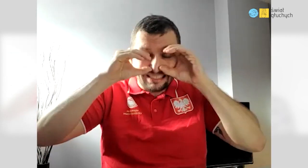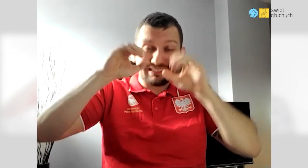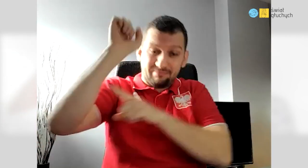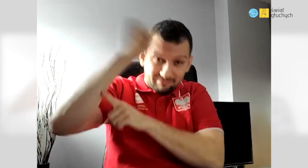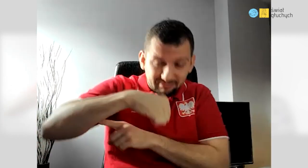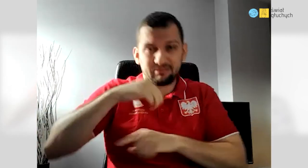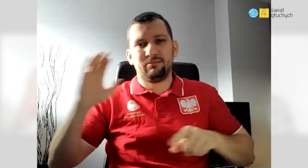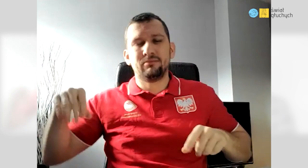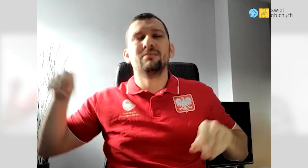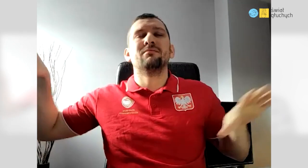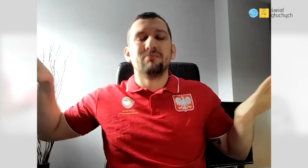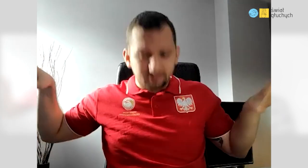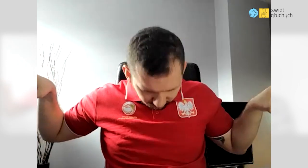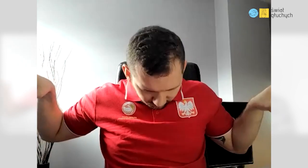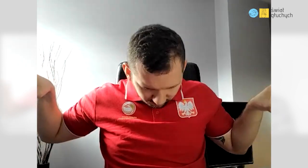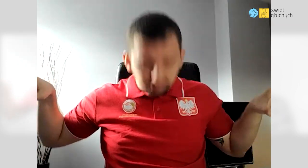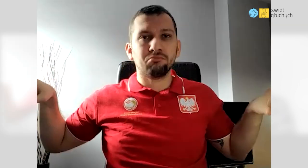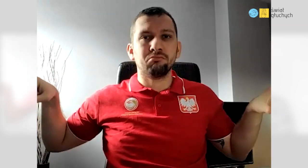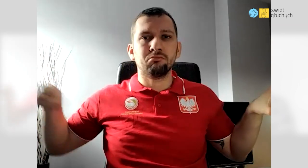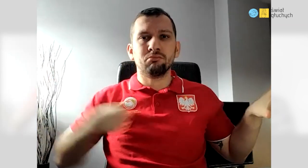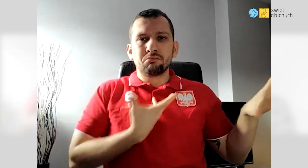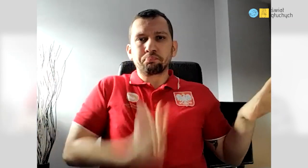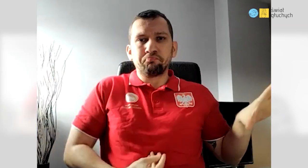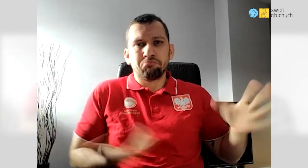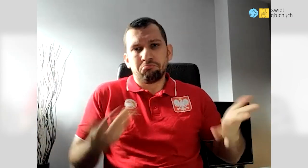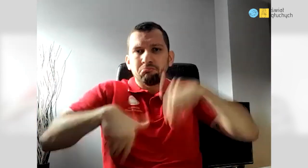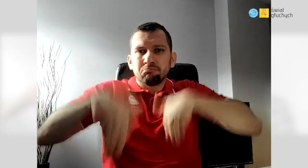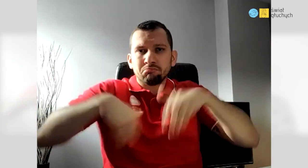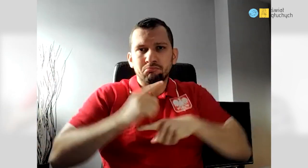rzucił się do wody i udało mi się.